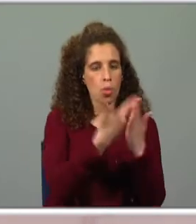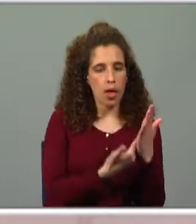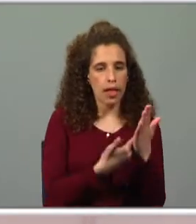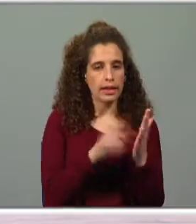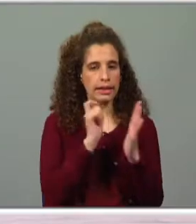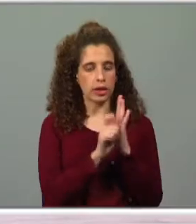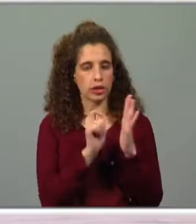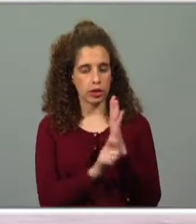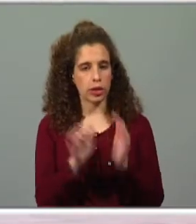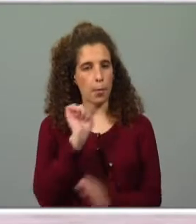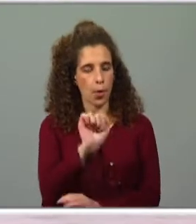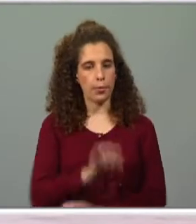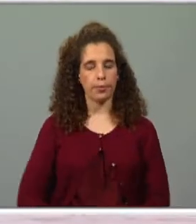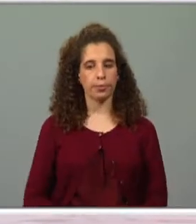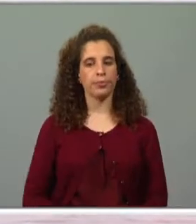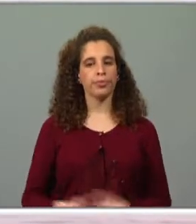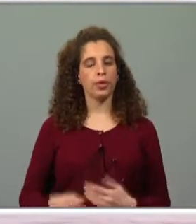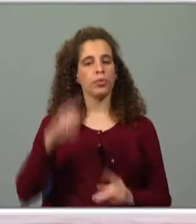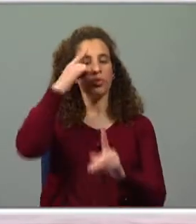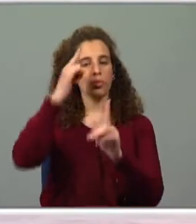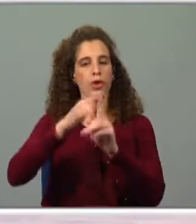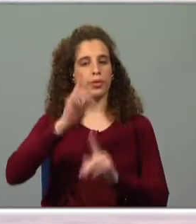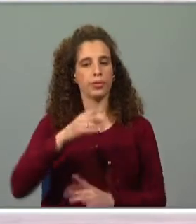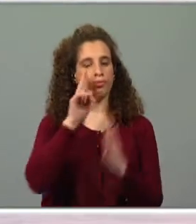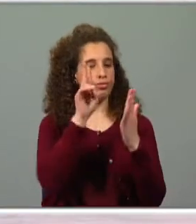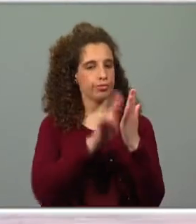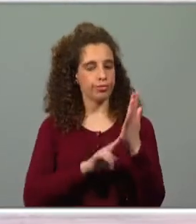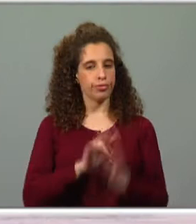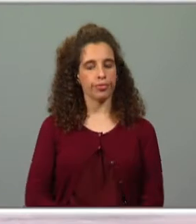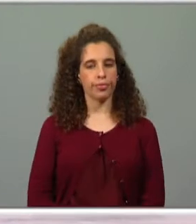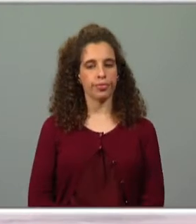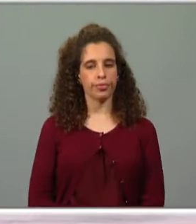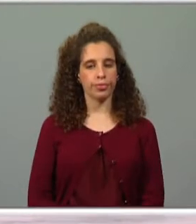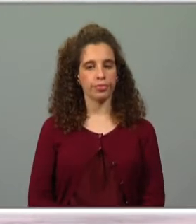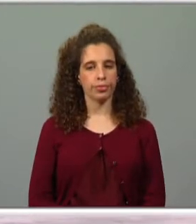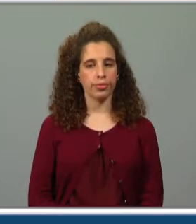escrita Então o que é que eu pretendia Vamos então ler o nosso enunciado 寫作所以我的意圖是什麼讓我們閱讀我們的聲明